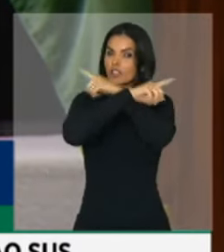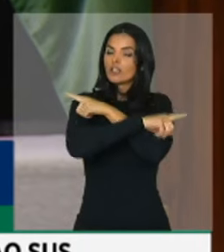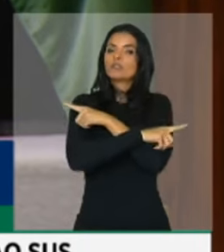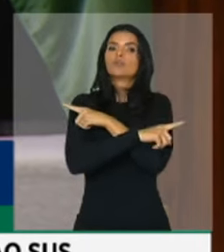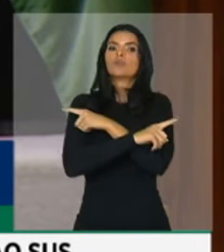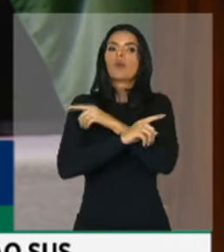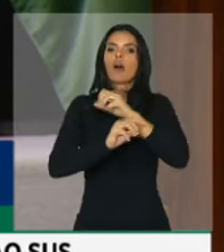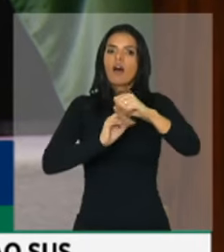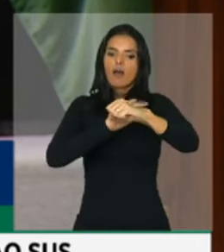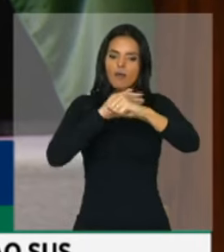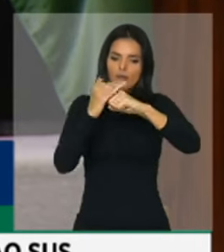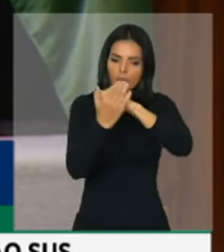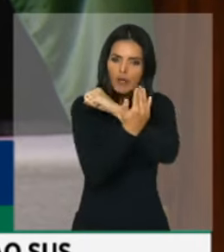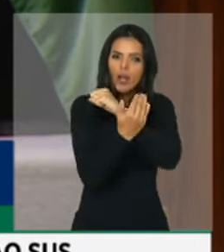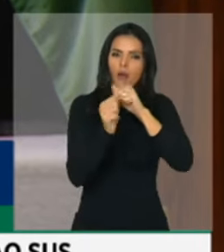E EM TODO O MUNDO . HOJE O BRASIL APROXIMA-SE DA TRISTE